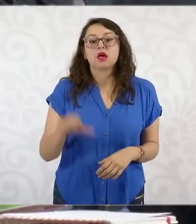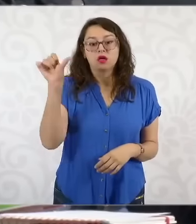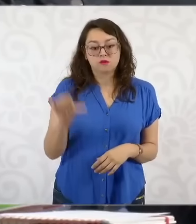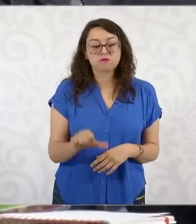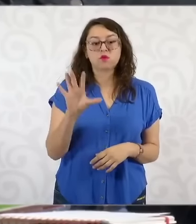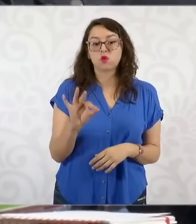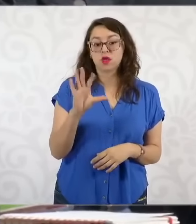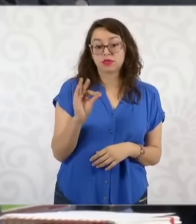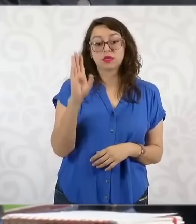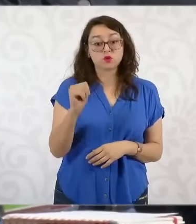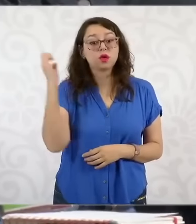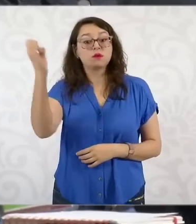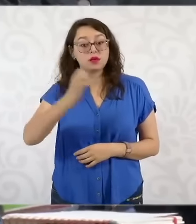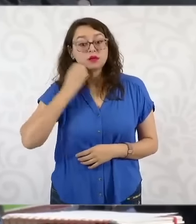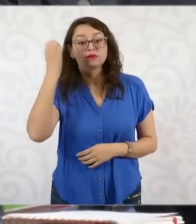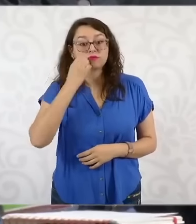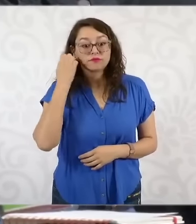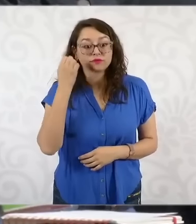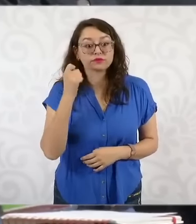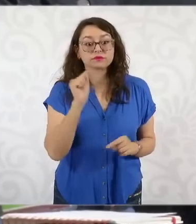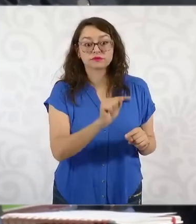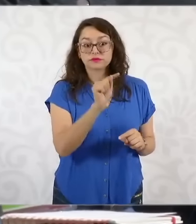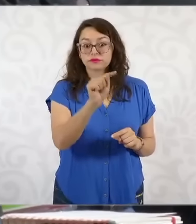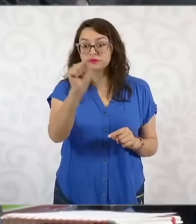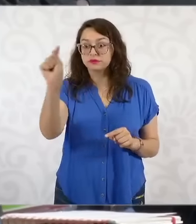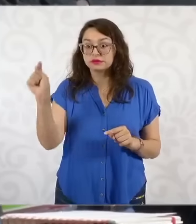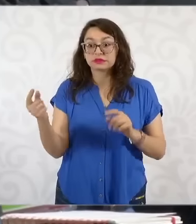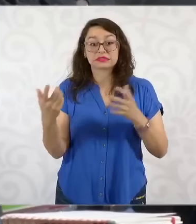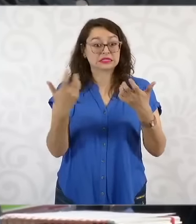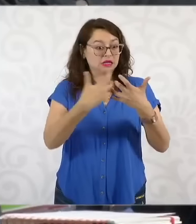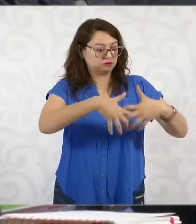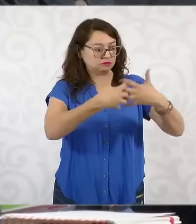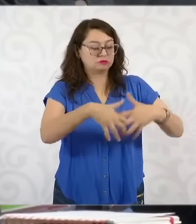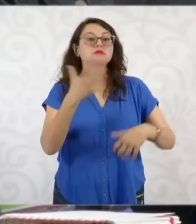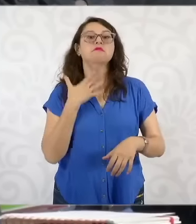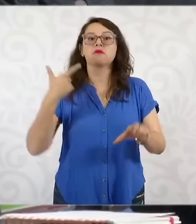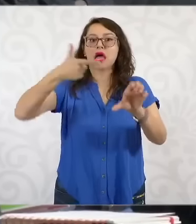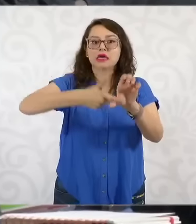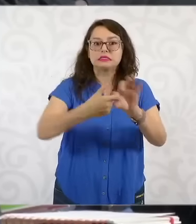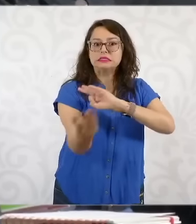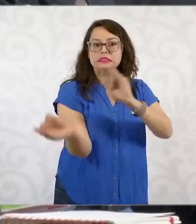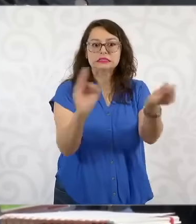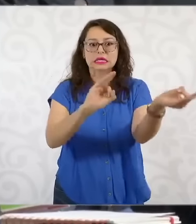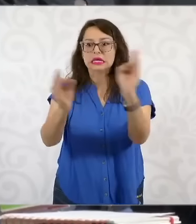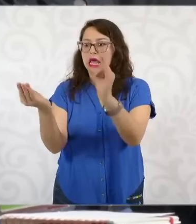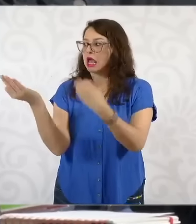que están eh conviviendo literalmente al lado de refinerías. En todas ellas se tienen lecturas de